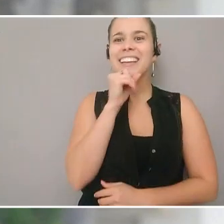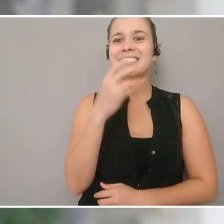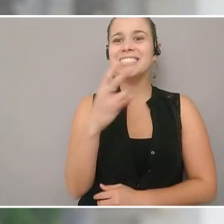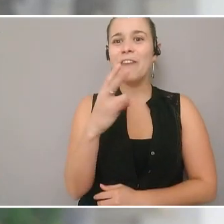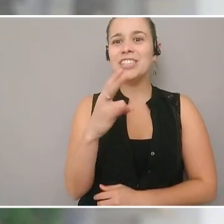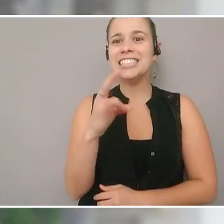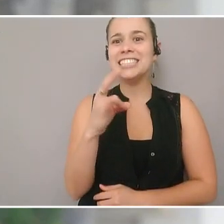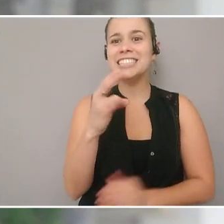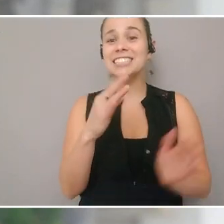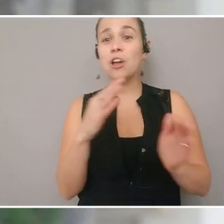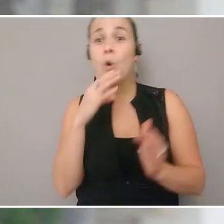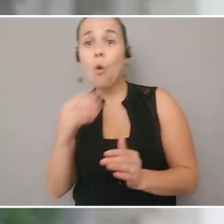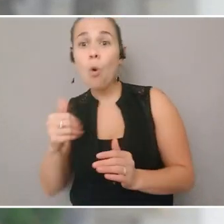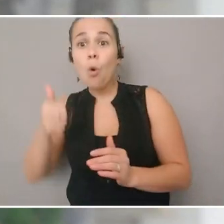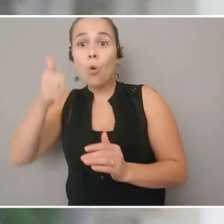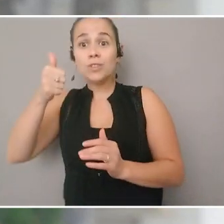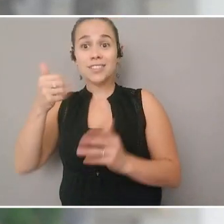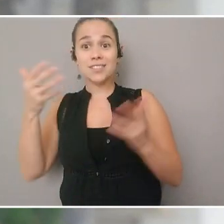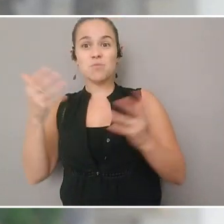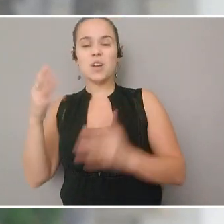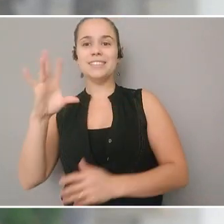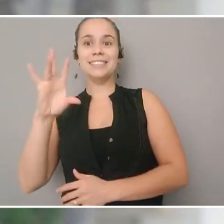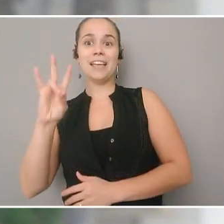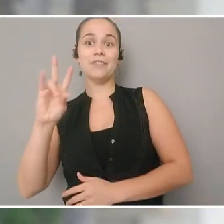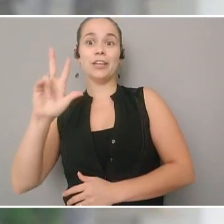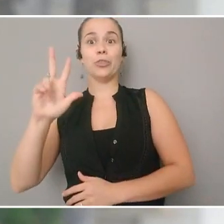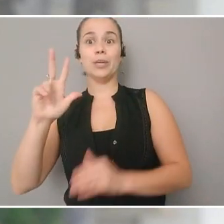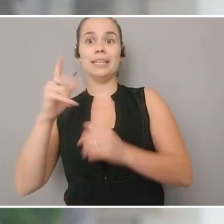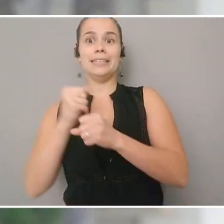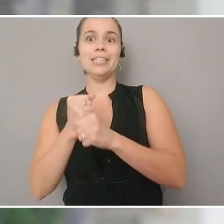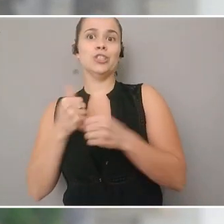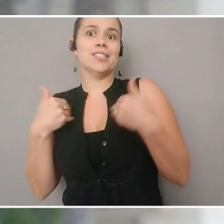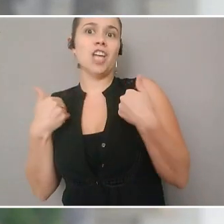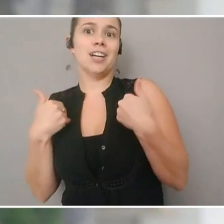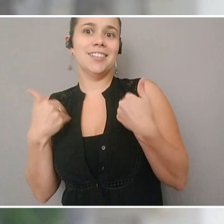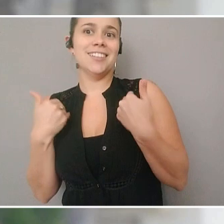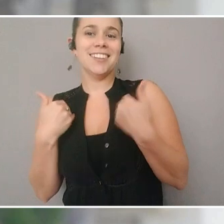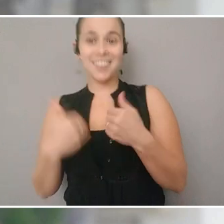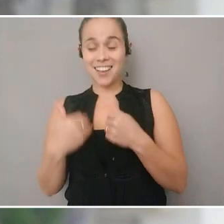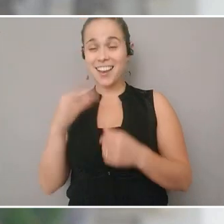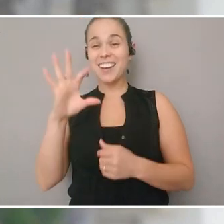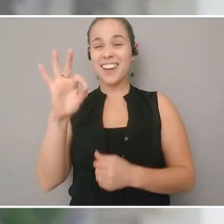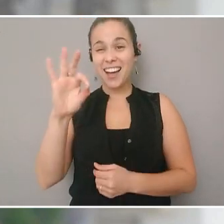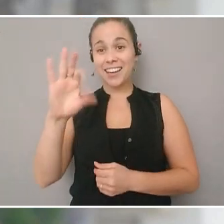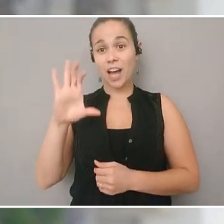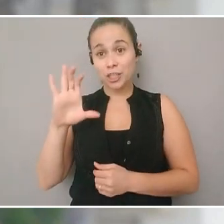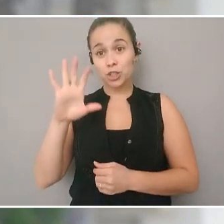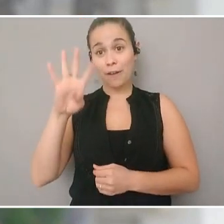tiene 73 años de edad. 934